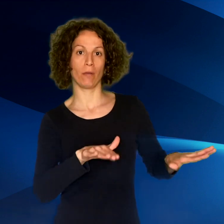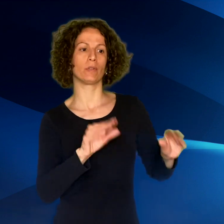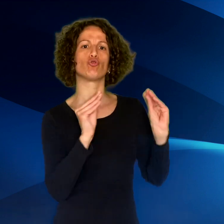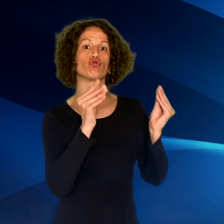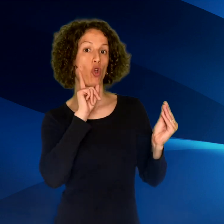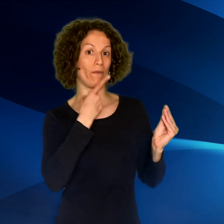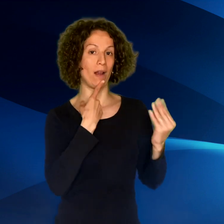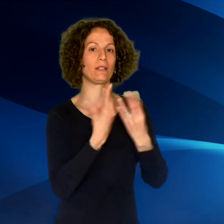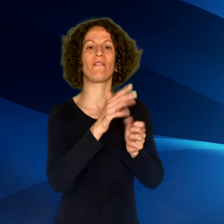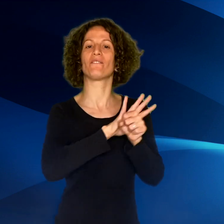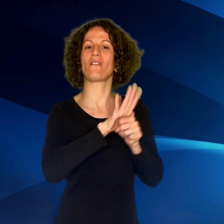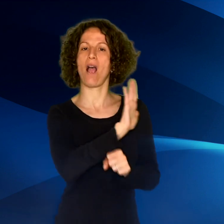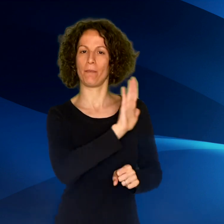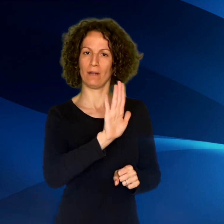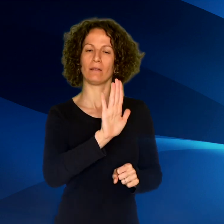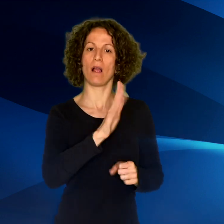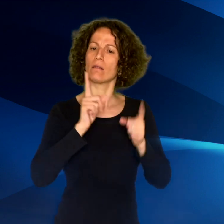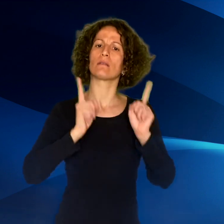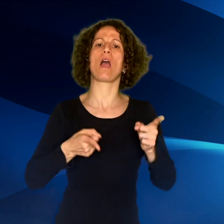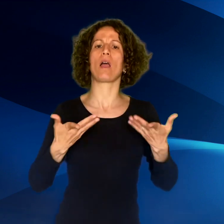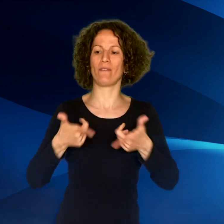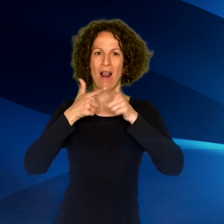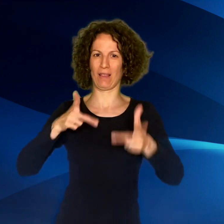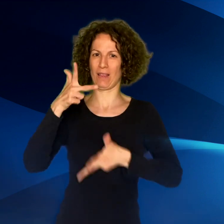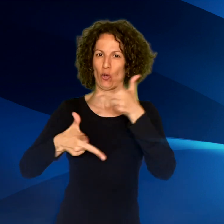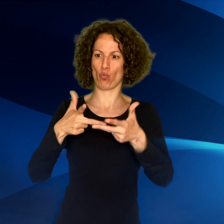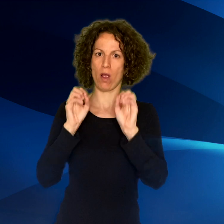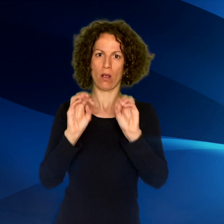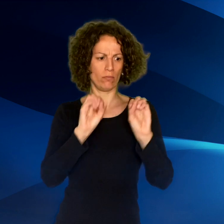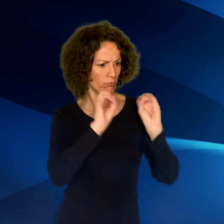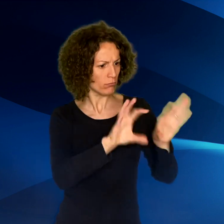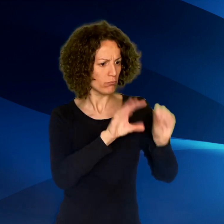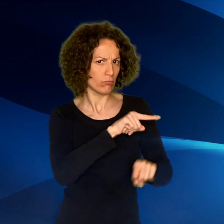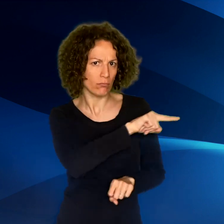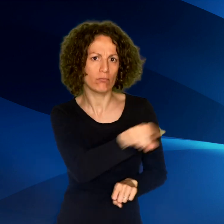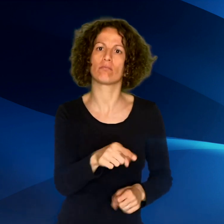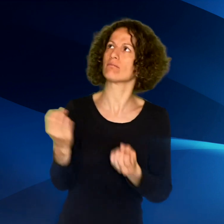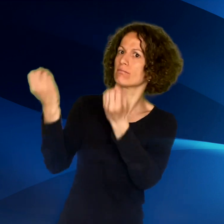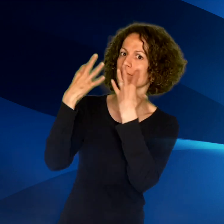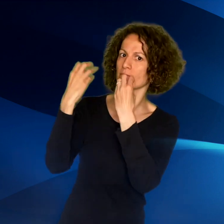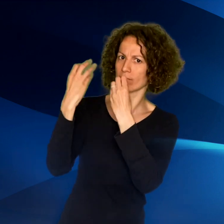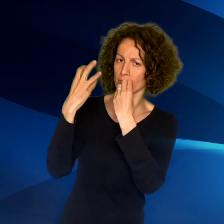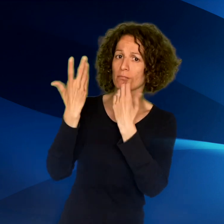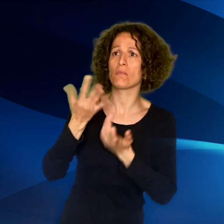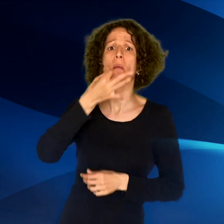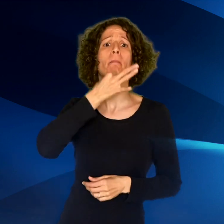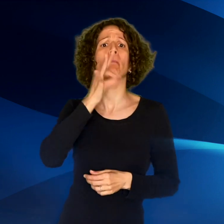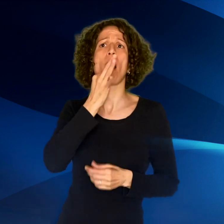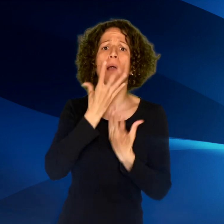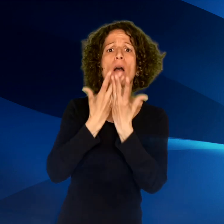I bambini e i giovani sordi, insieme alle loro famiglie devono essere i diretti beneficiari delle risorse dedicate all’insegnamento della lingua dei segni nazionale.